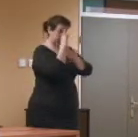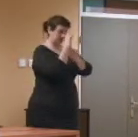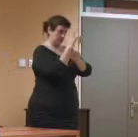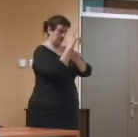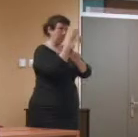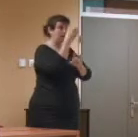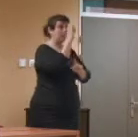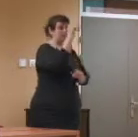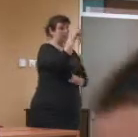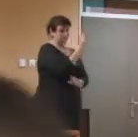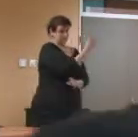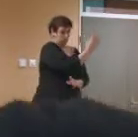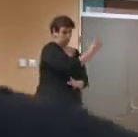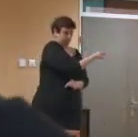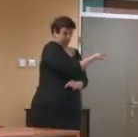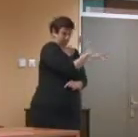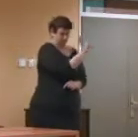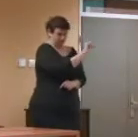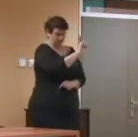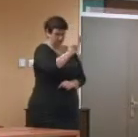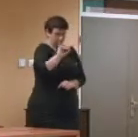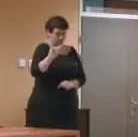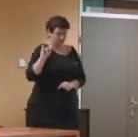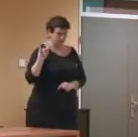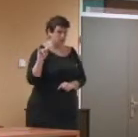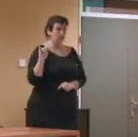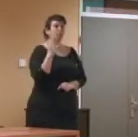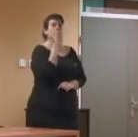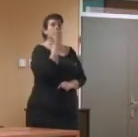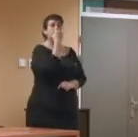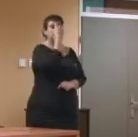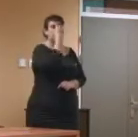uno, pero hay mucho otros. Porque la figura de los que se aprovechan, o la figura